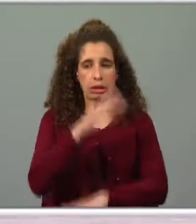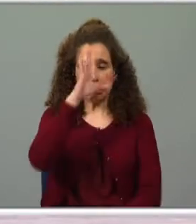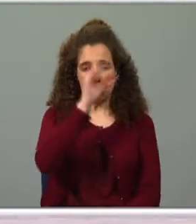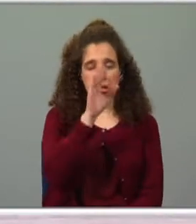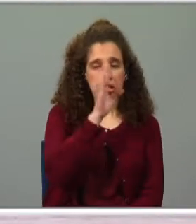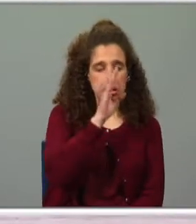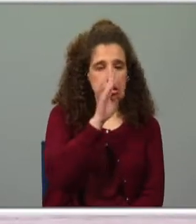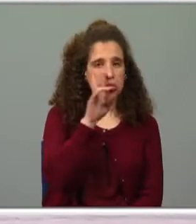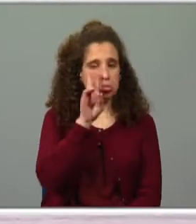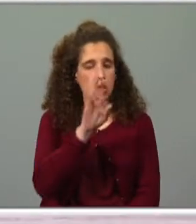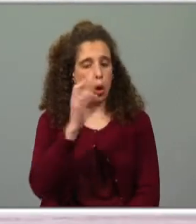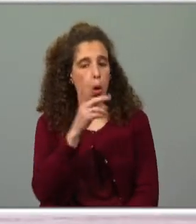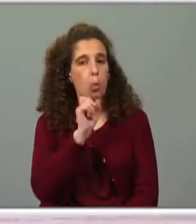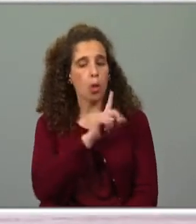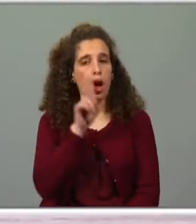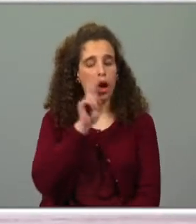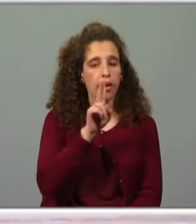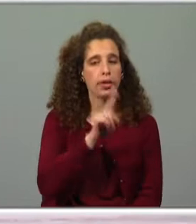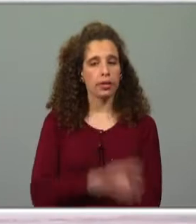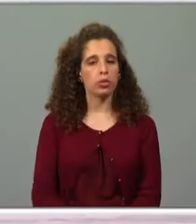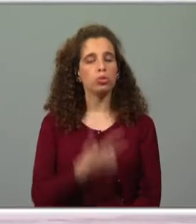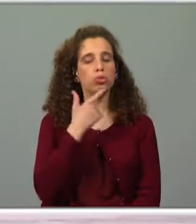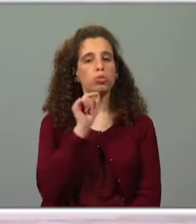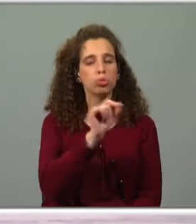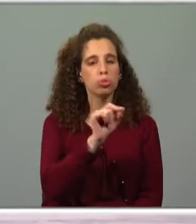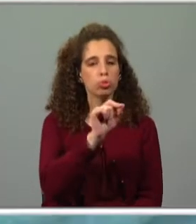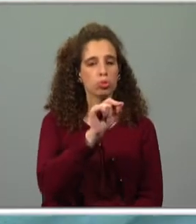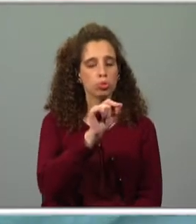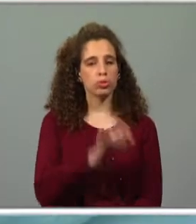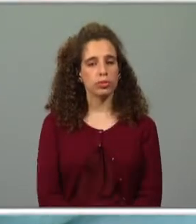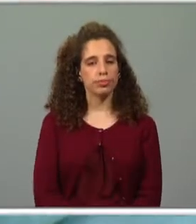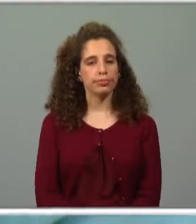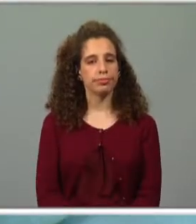se existe eu tivesse oportunidade de assistir que se chama a quinta de Vale 如果有我有機會觀看所謂的 quinta de Vale